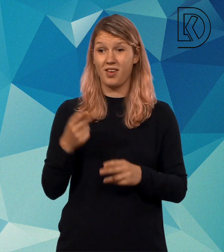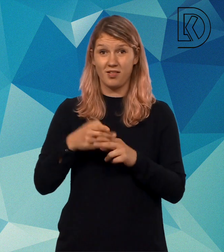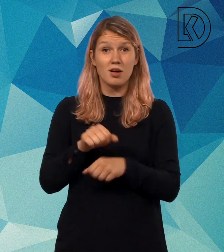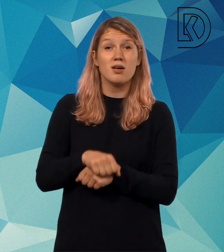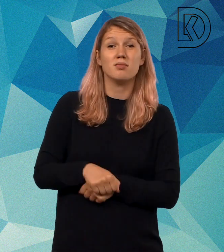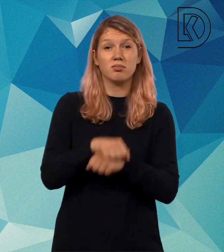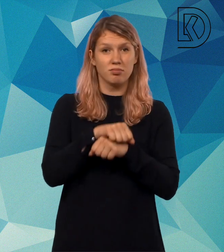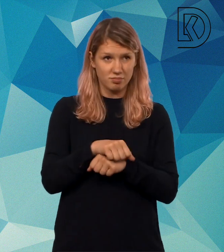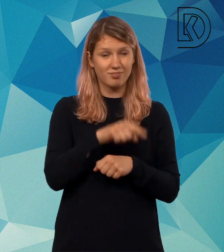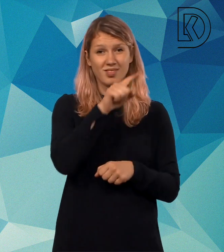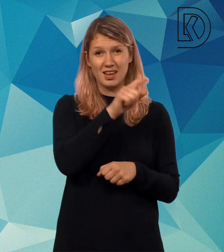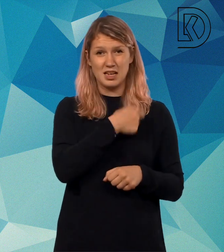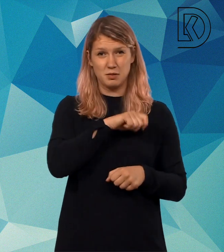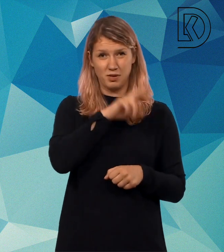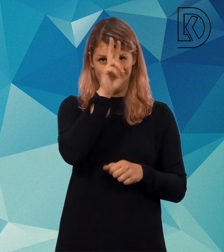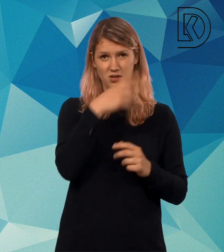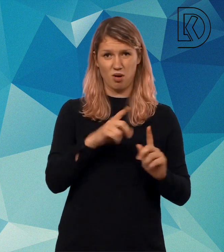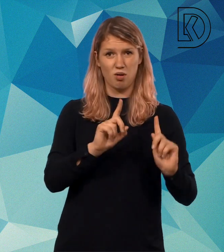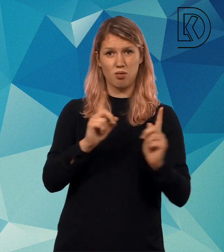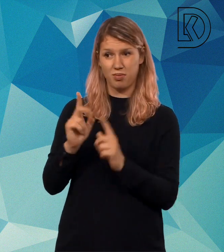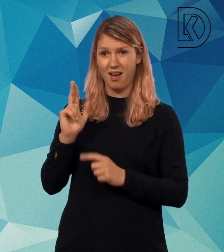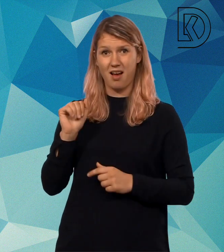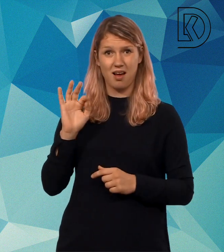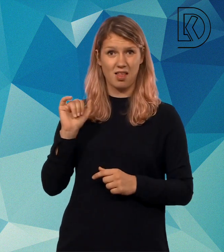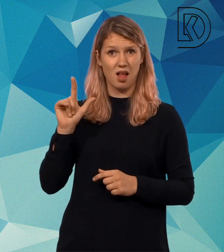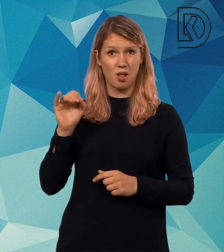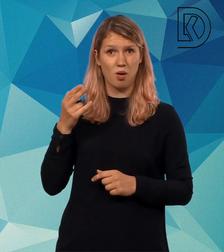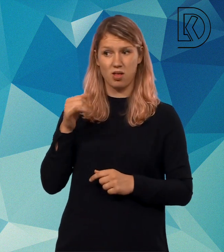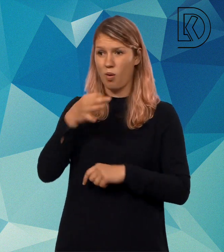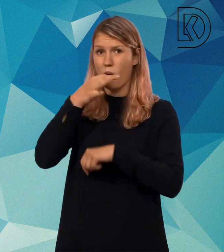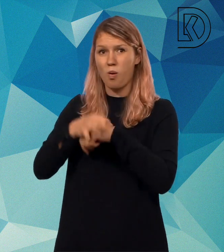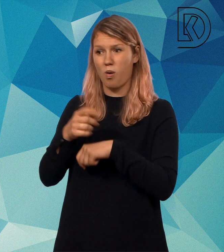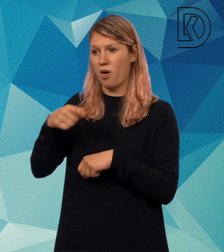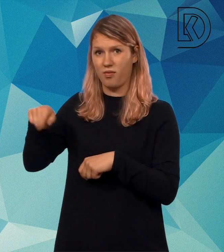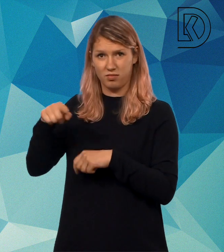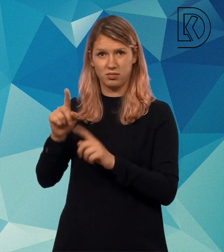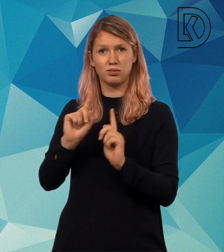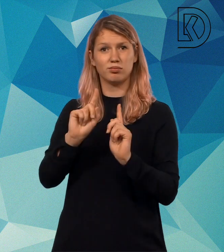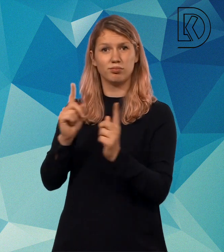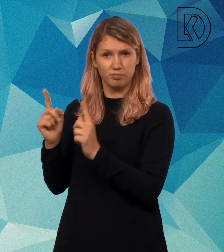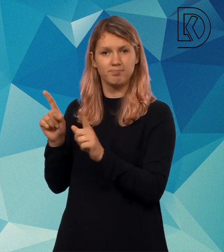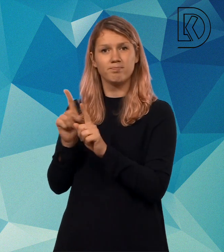Mitingo metu buvo suimti Katalonijos vyriausybės lyderiai.